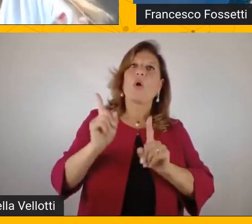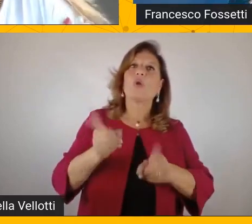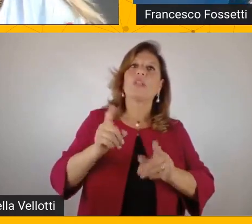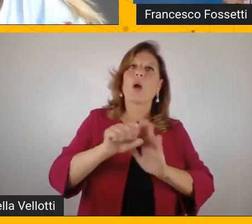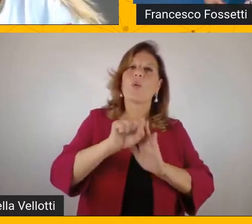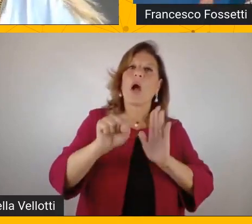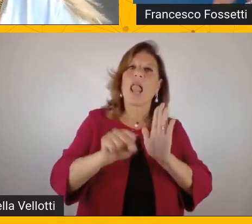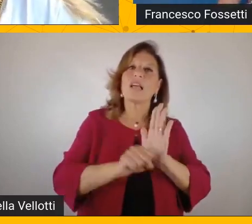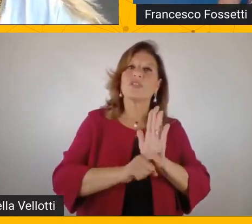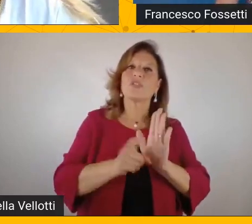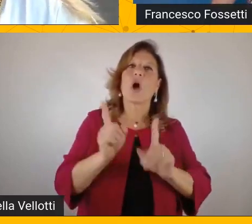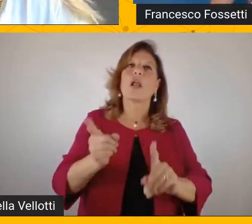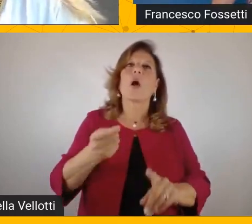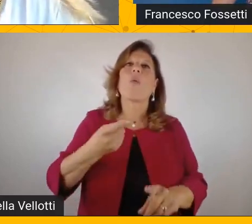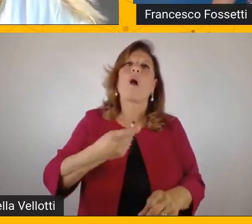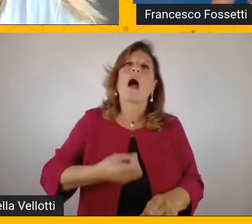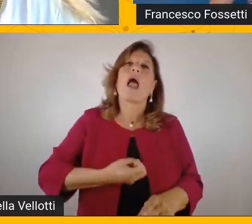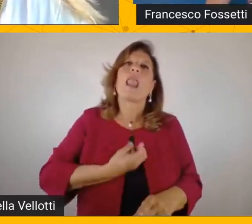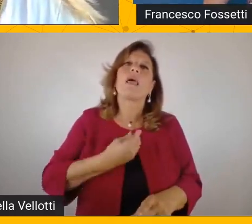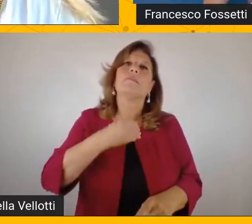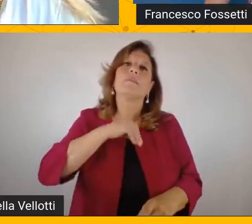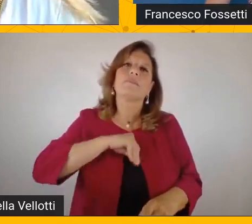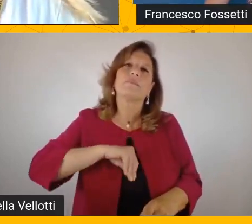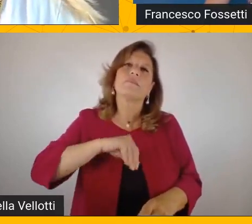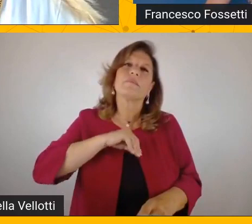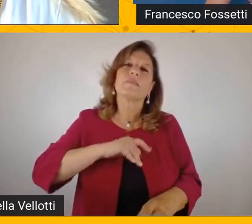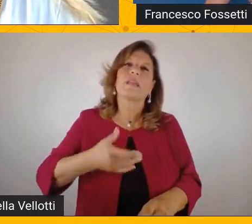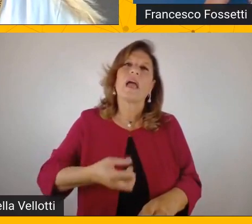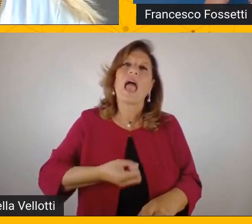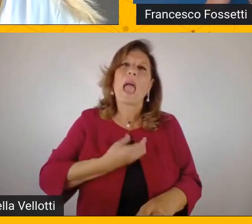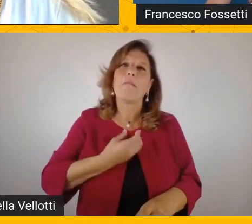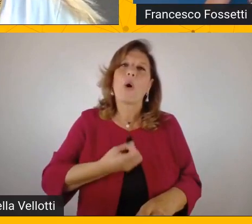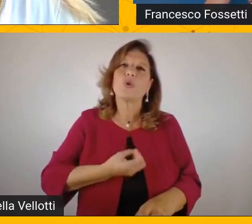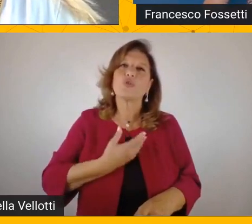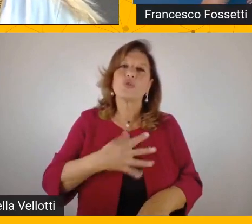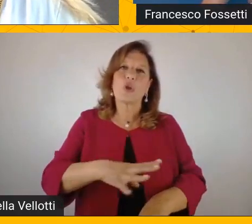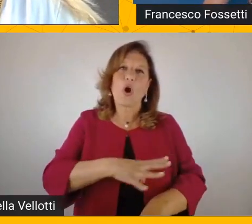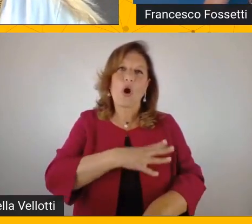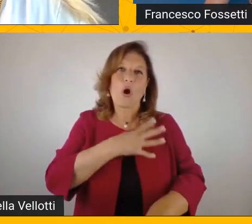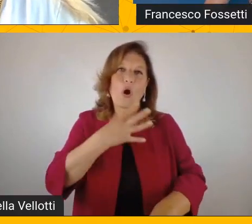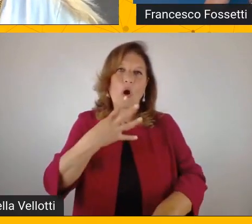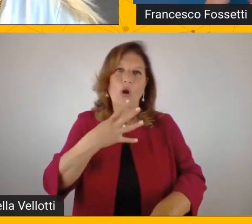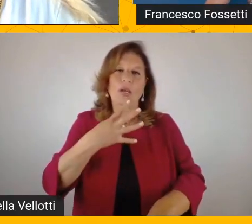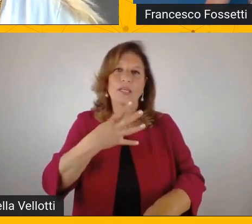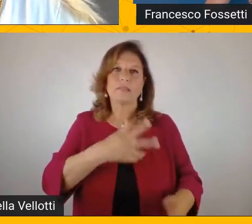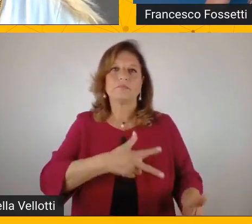è quella storia? Quali sono le emozioni che hai provato e così